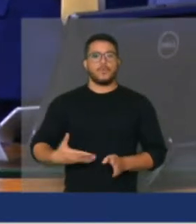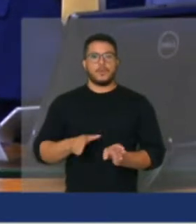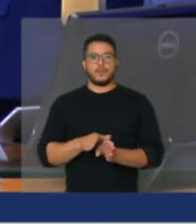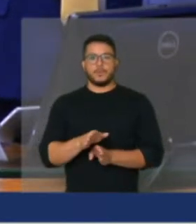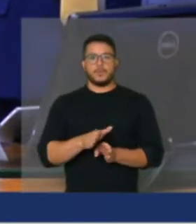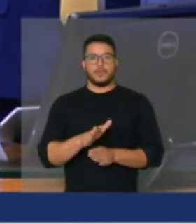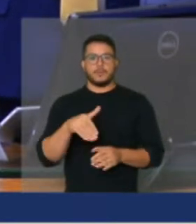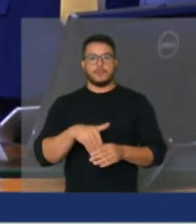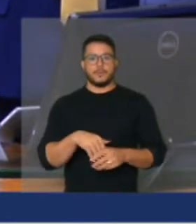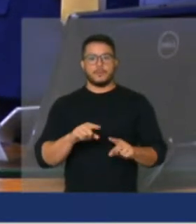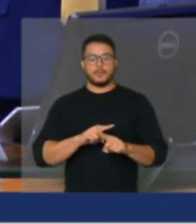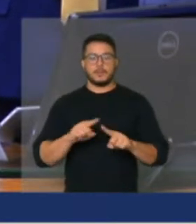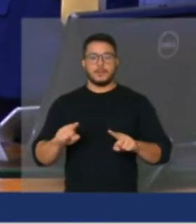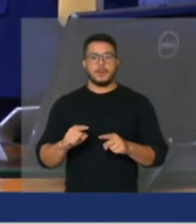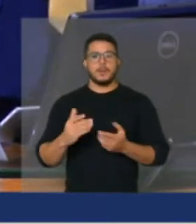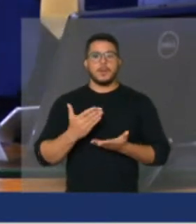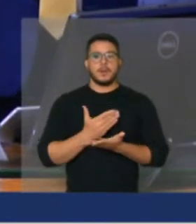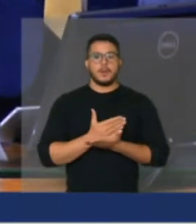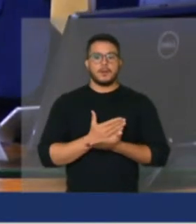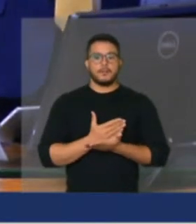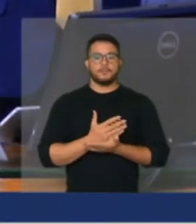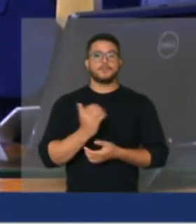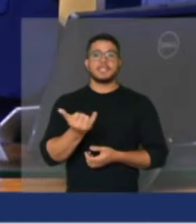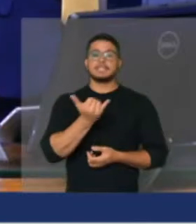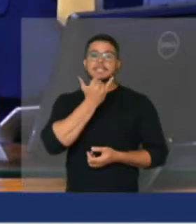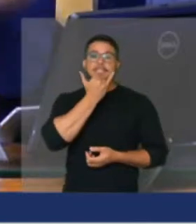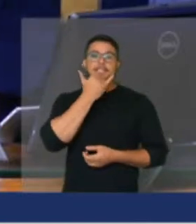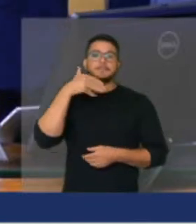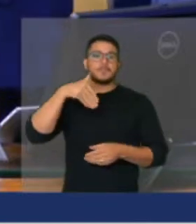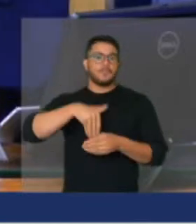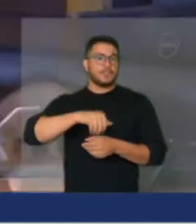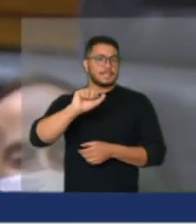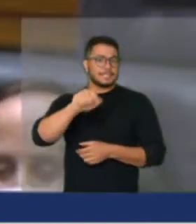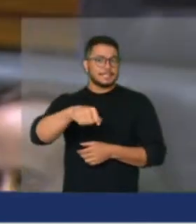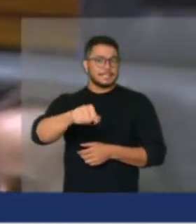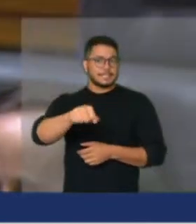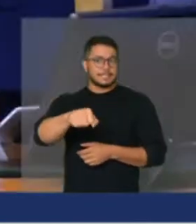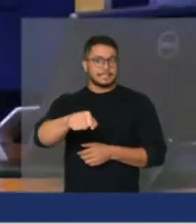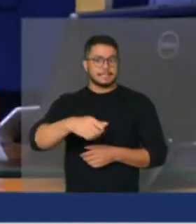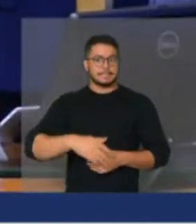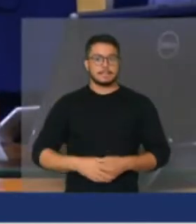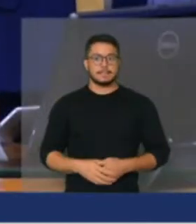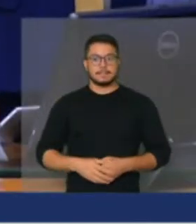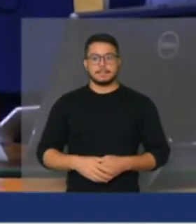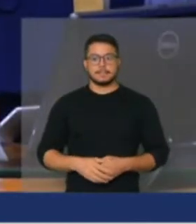ORIENTA SIM, PERDÃO. -- [PRESIDENTE]: OK. ALTERANDO, O GOVERNO ORIENTA SIM. EM VOTAÇÃO, AQUELES QUE FOREM PELA APROVAÇÃO